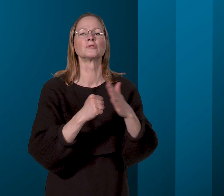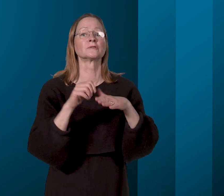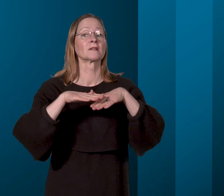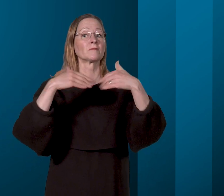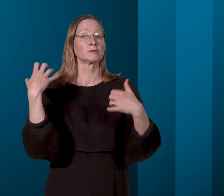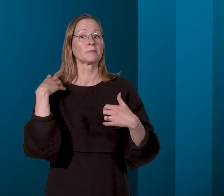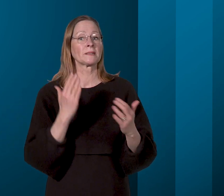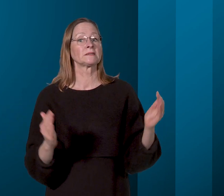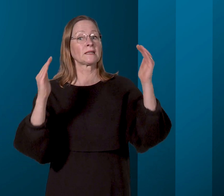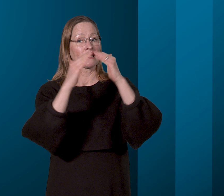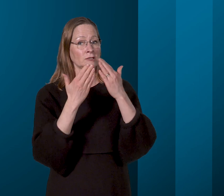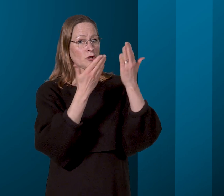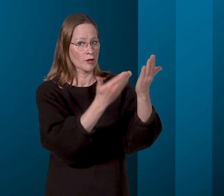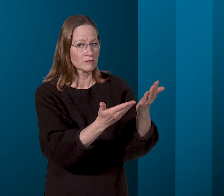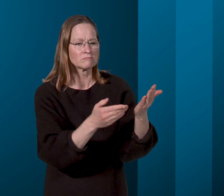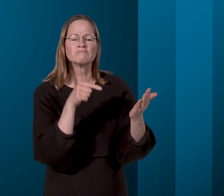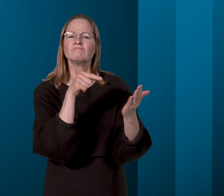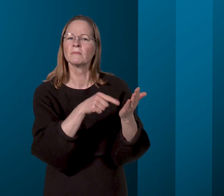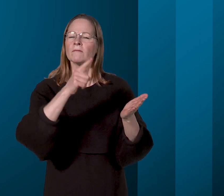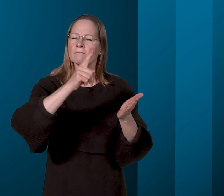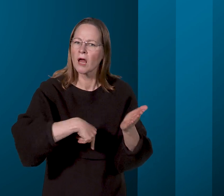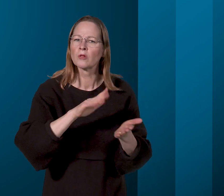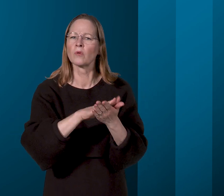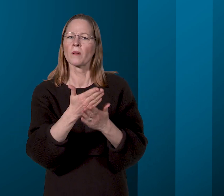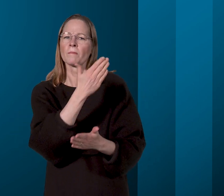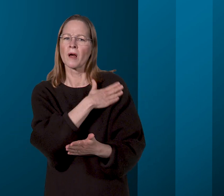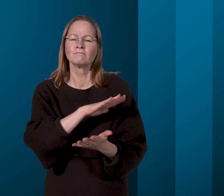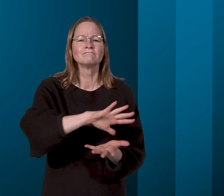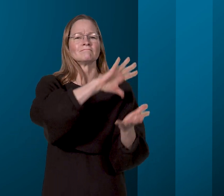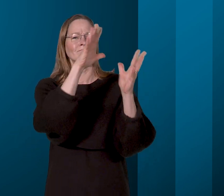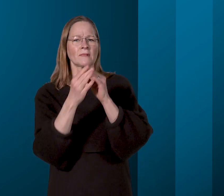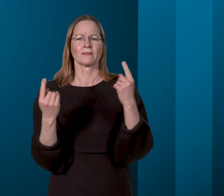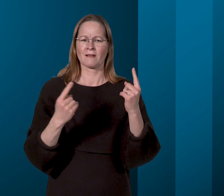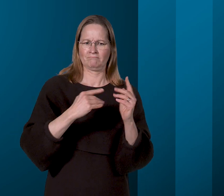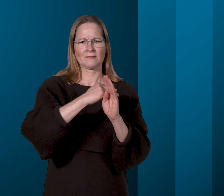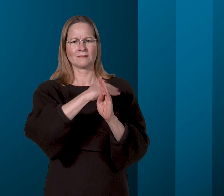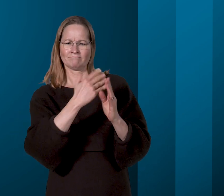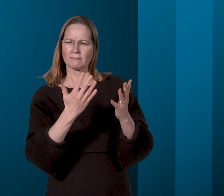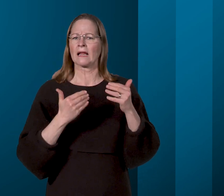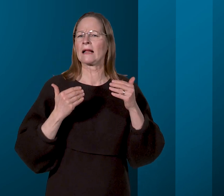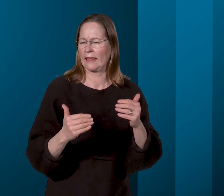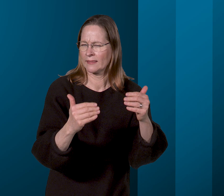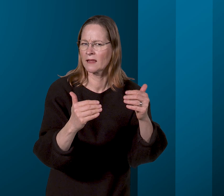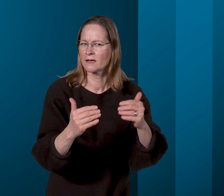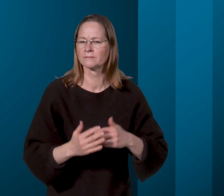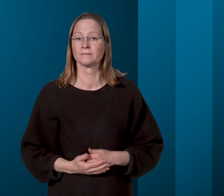jossa vaaditaan tulkkauspalveluiden kokonaistilanteen kehittämistä.